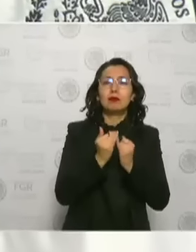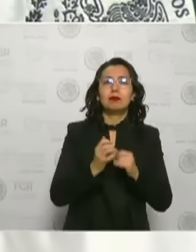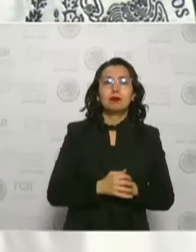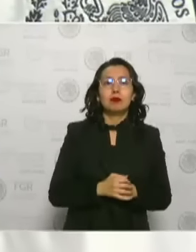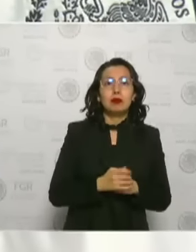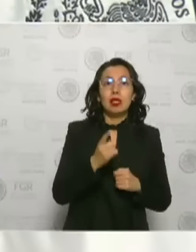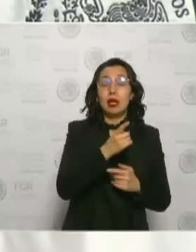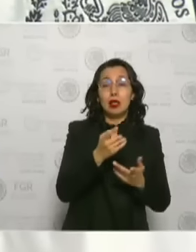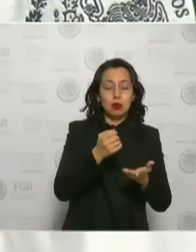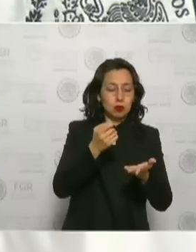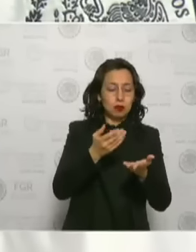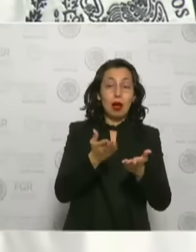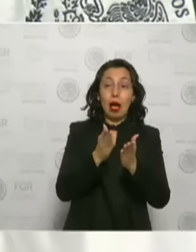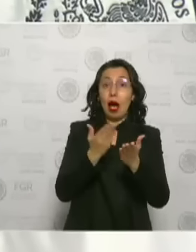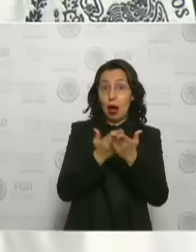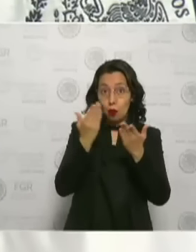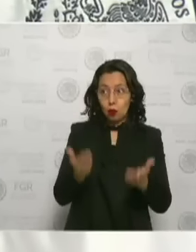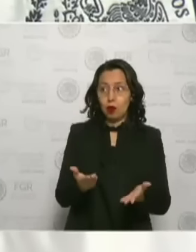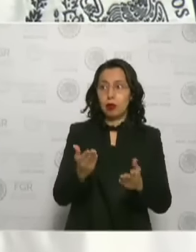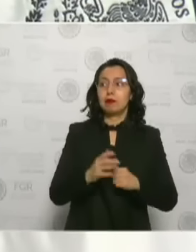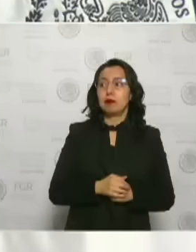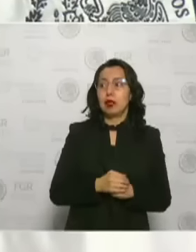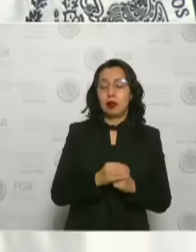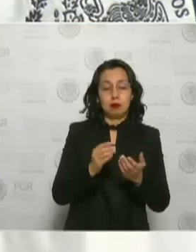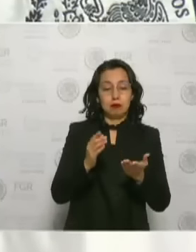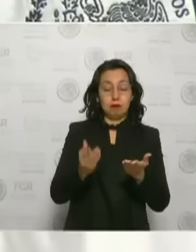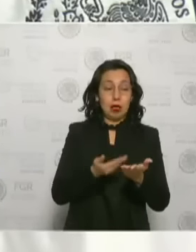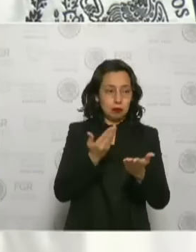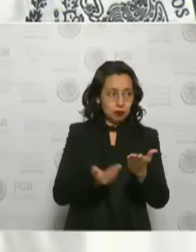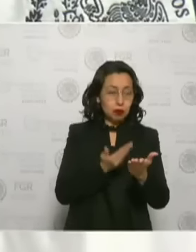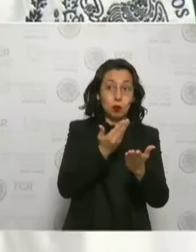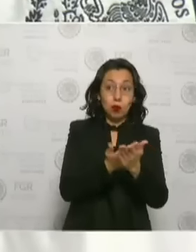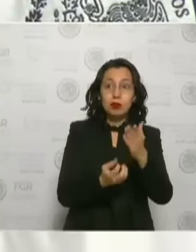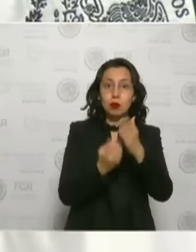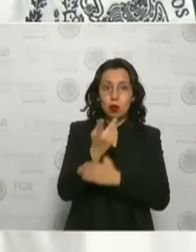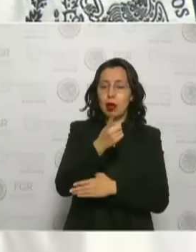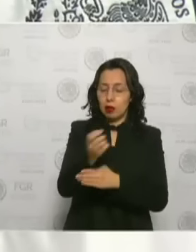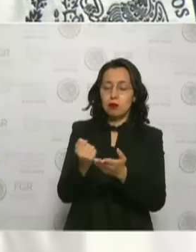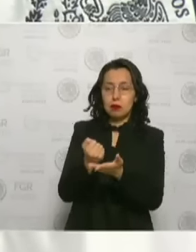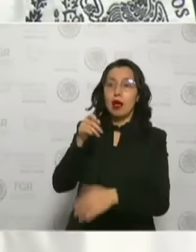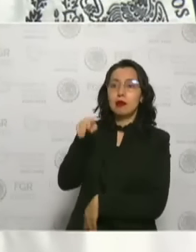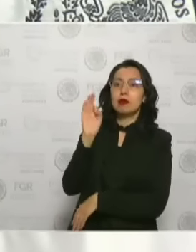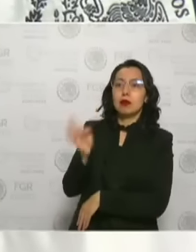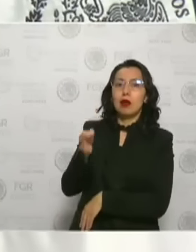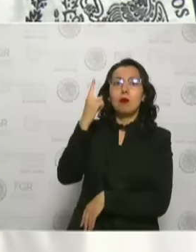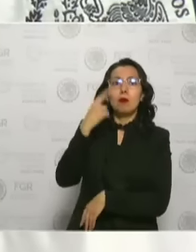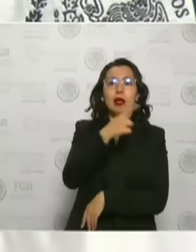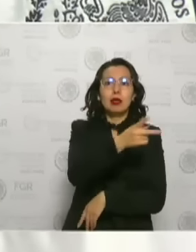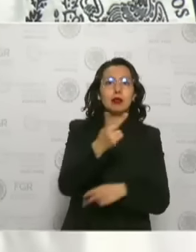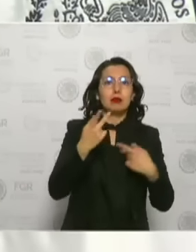hayan aprobado un nuevo marco constitucional en materia de seguridad pública que articula a